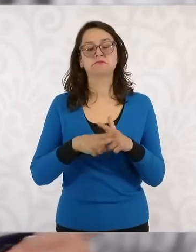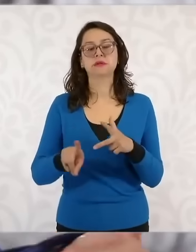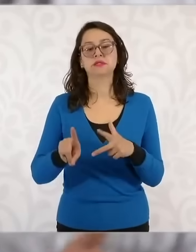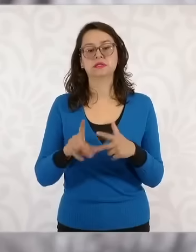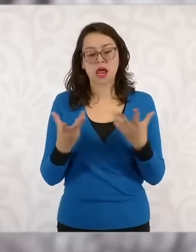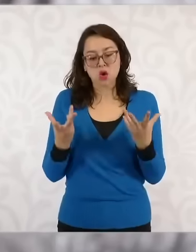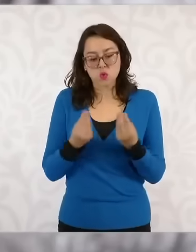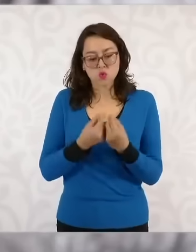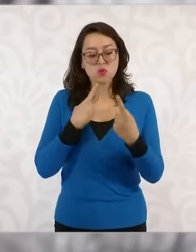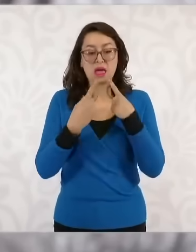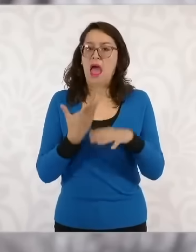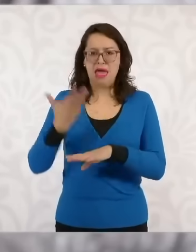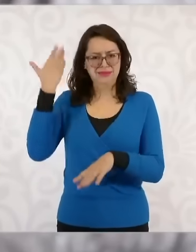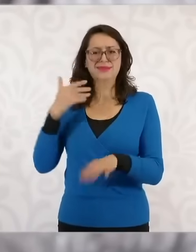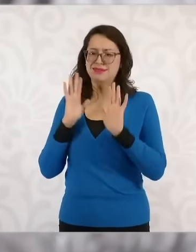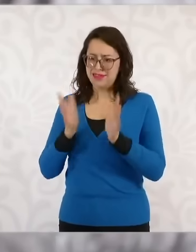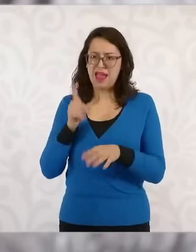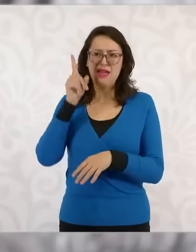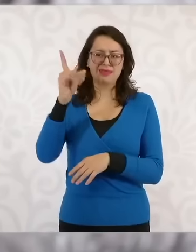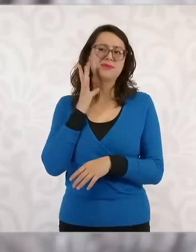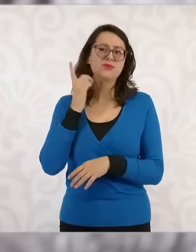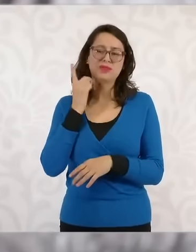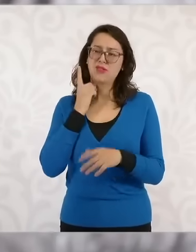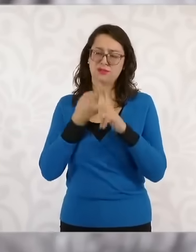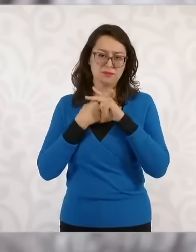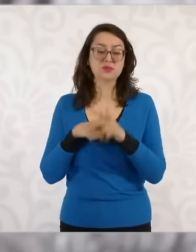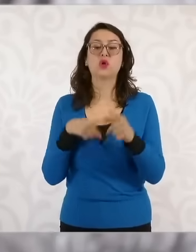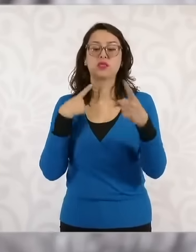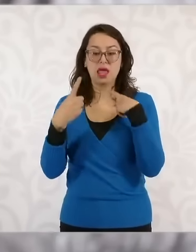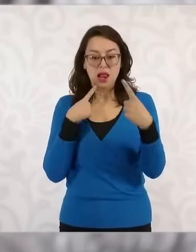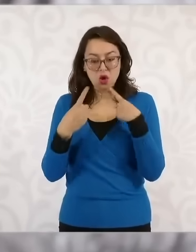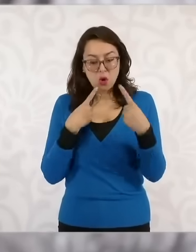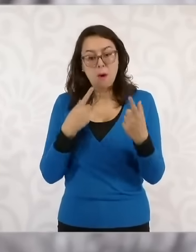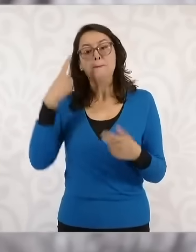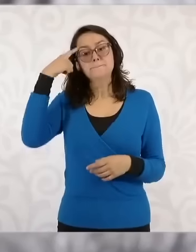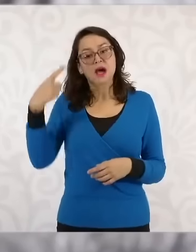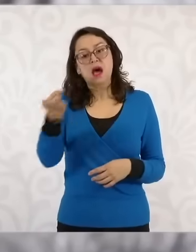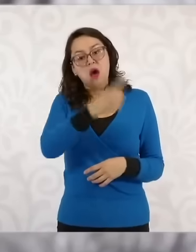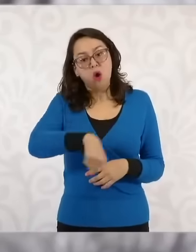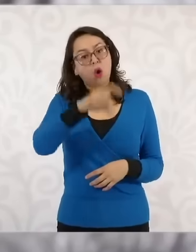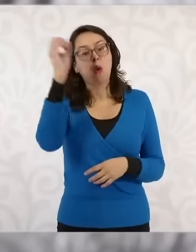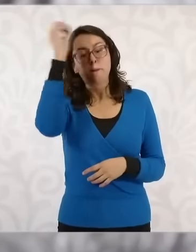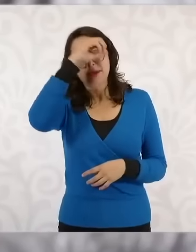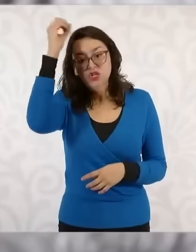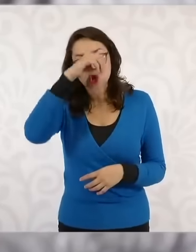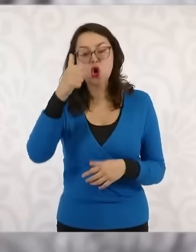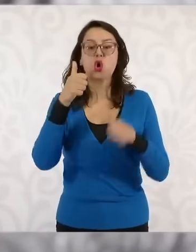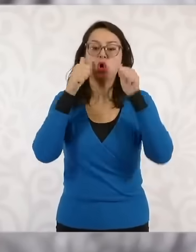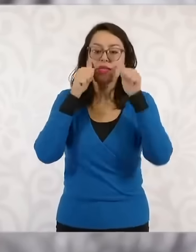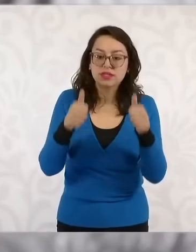ya está instalada en la Cámara de Diputados para la atención, las observaciones, las dudas que se